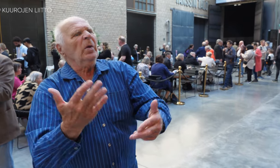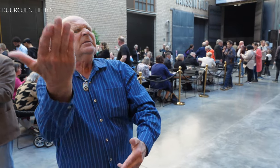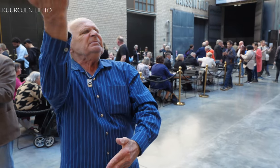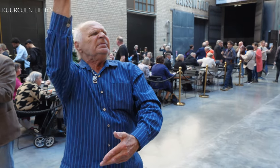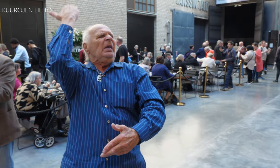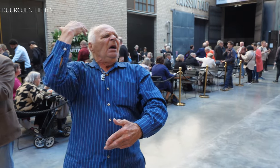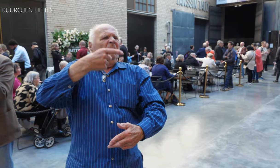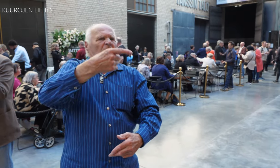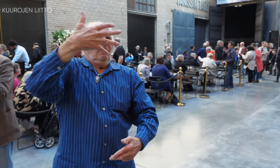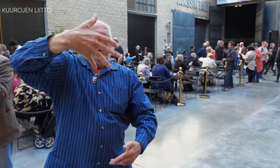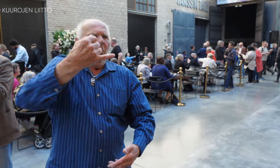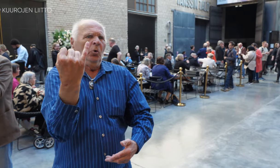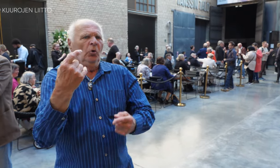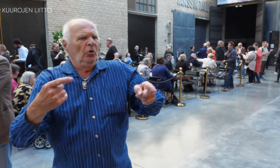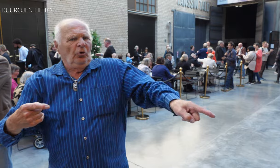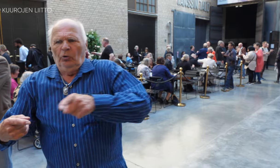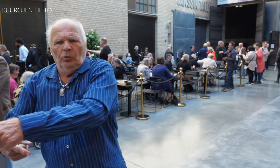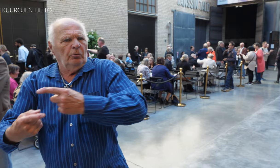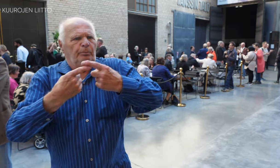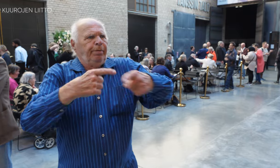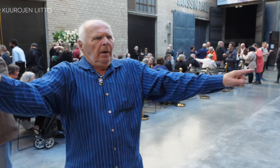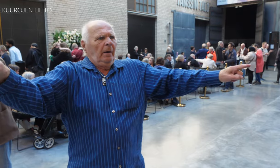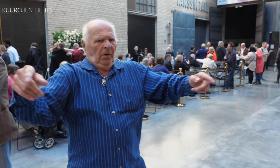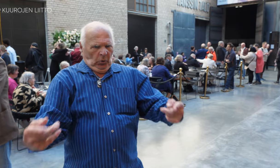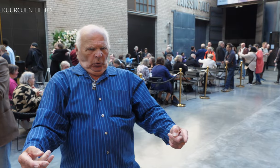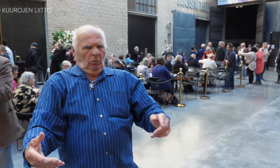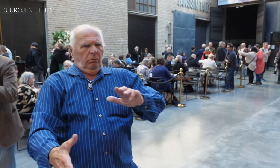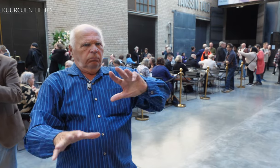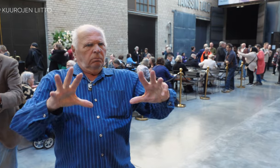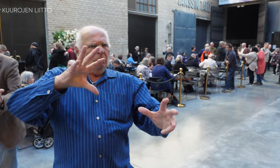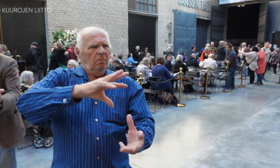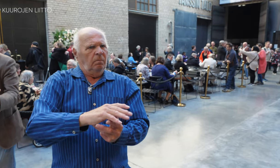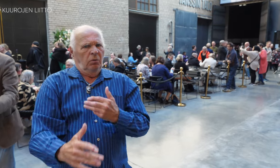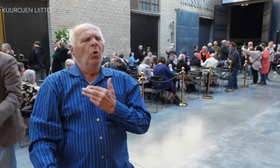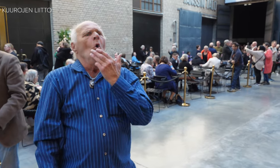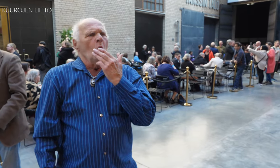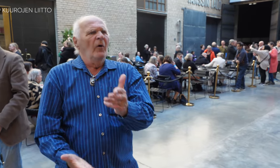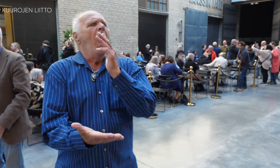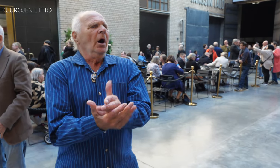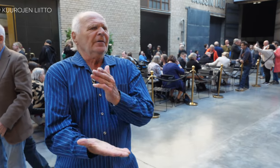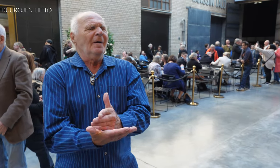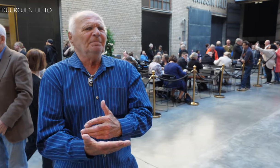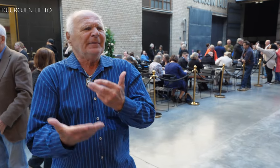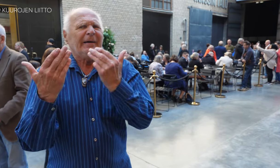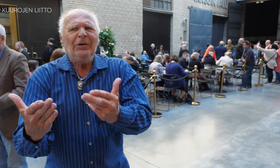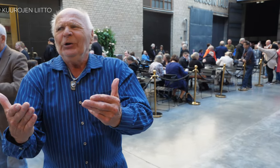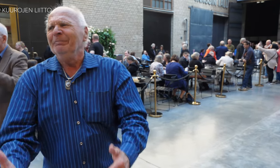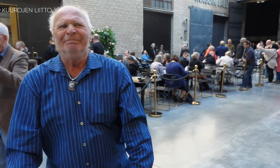Nykypäivänä on aivan toisenlaista kuin vuoden 1956 kulttuuripäivillä. Ja se on vain hyvä asia! Kiitos!